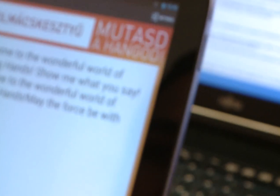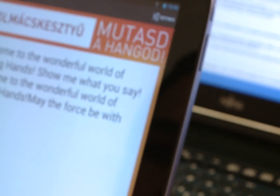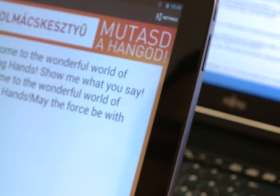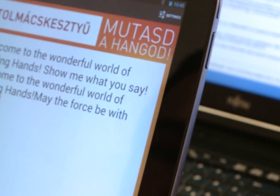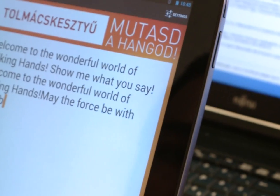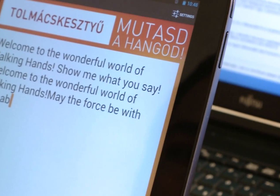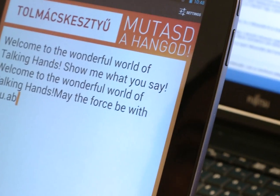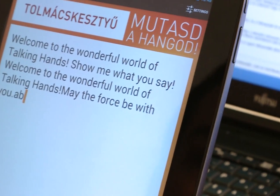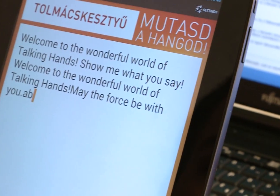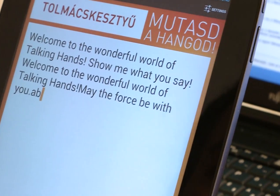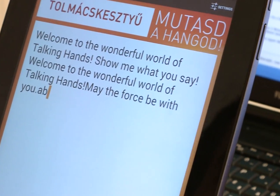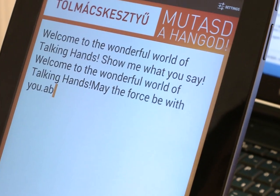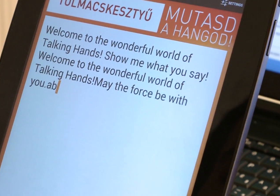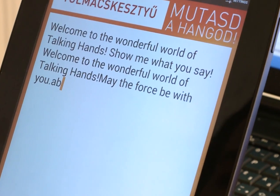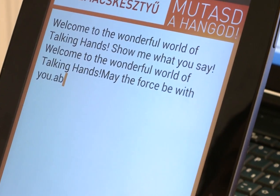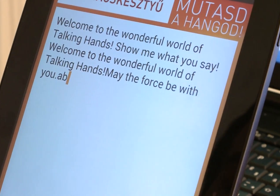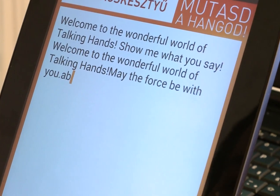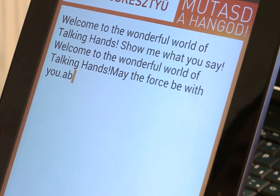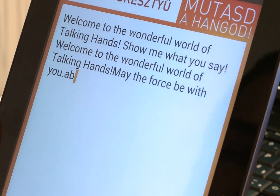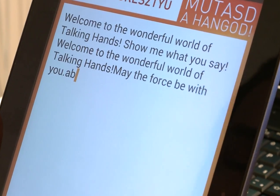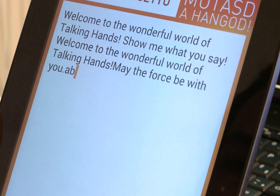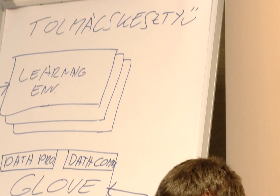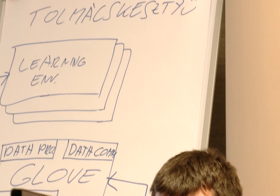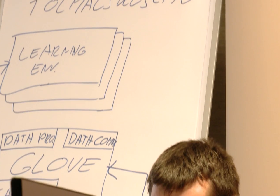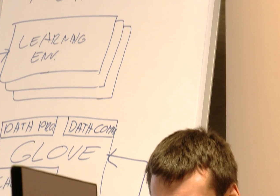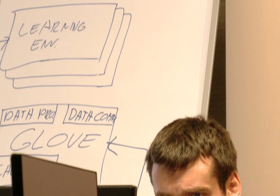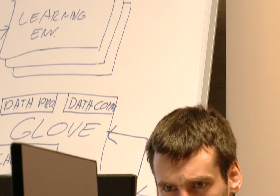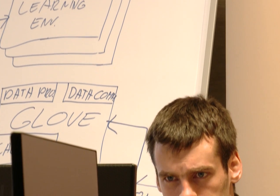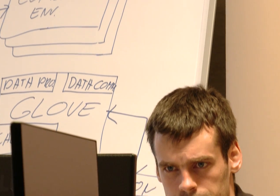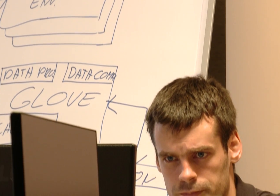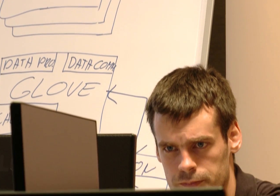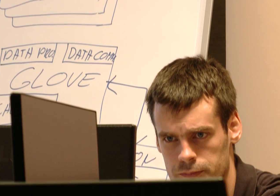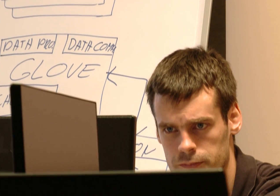ezért az alkalmazást elérhetővé tesszük az összes elterjedt okostelefon platformra.